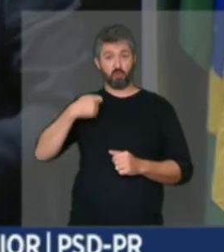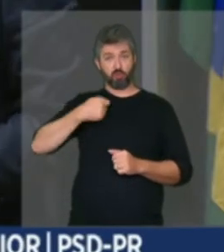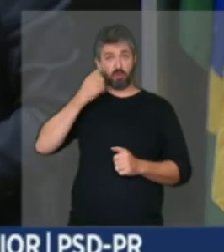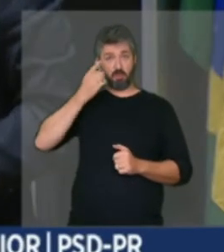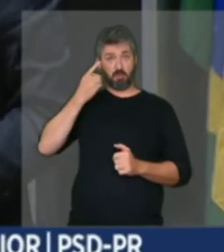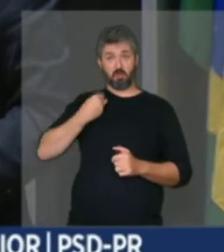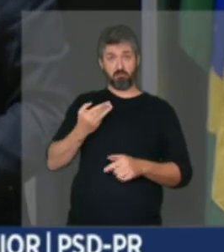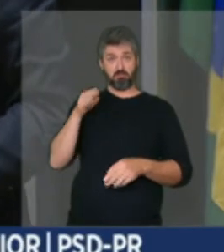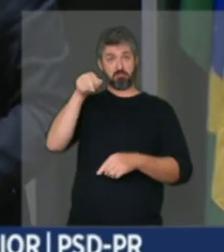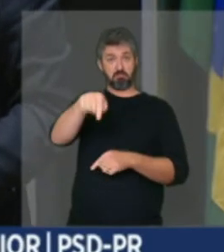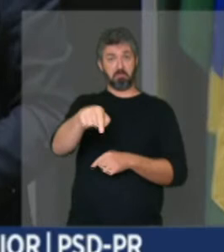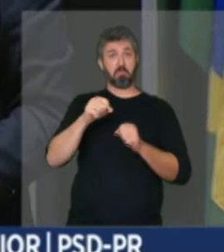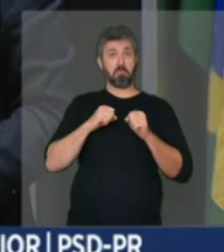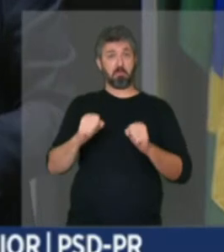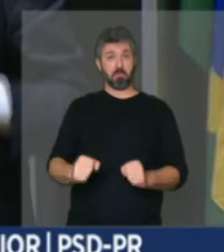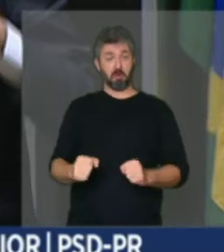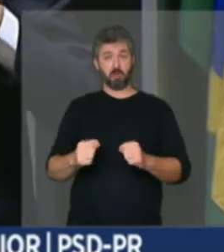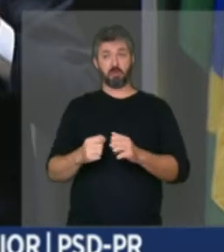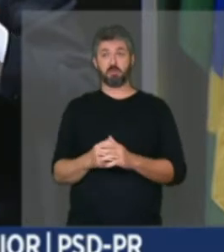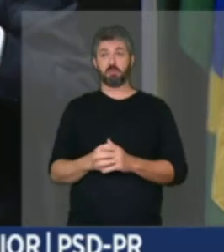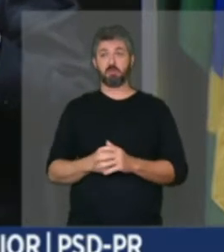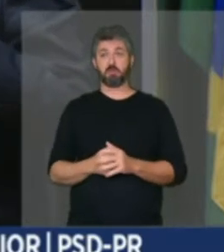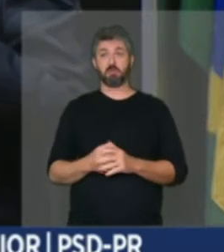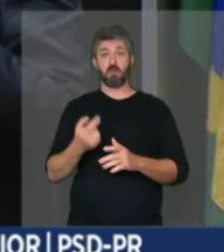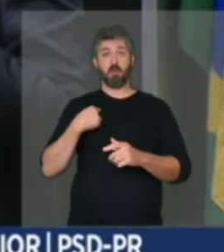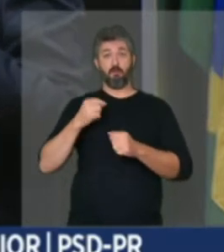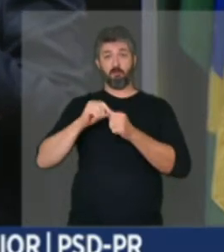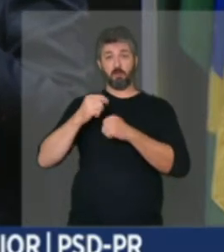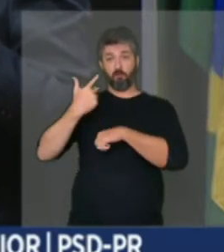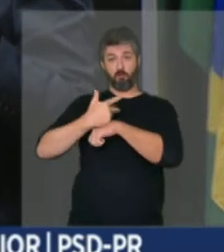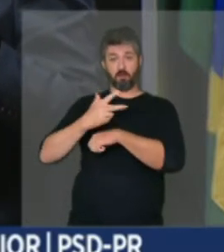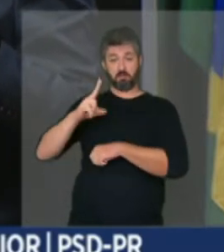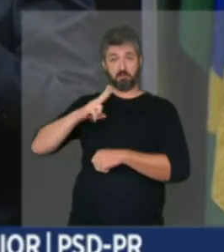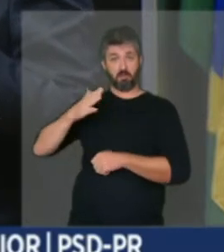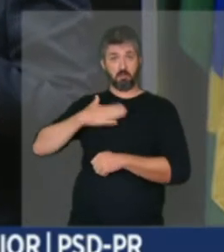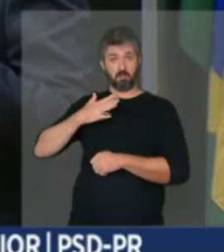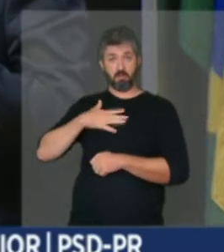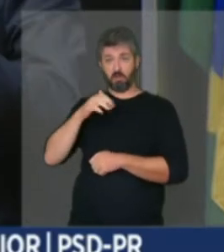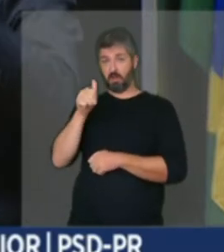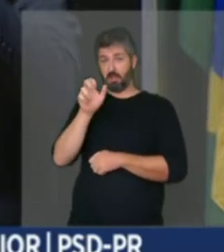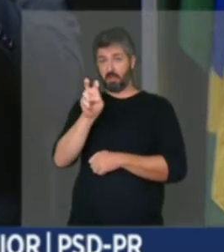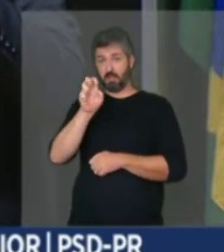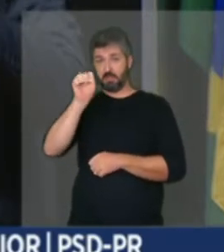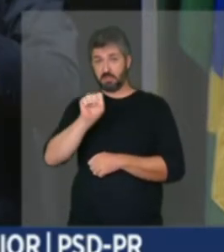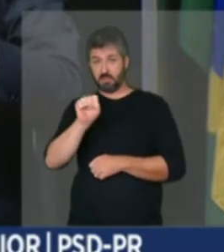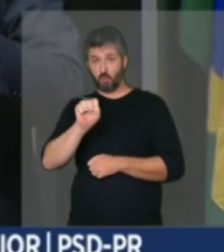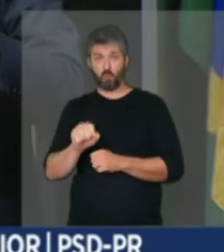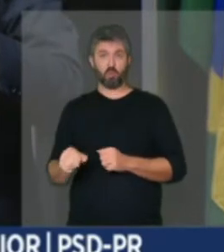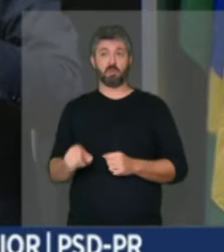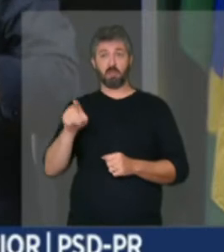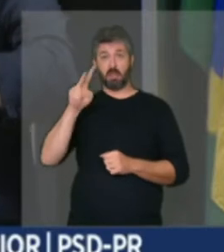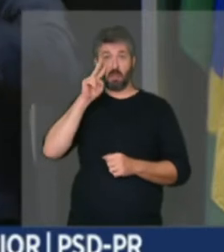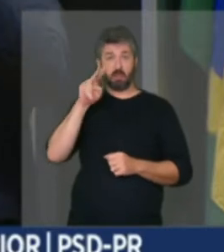. EU NÃO TUMULTO EI A CPI E EU FIZ UM VÍDEO PRA MIM DE 15 SEGUNDOS, QUE ELE NÃO VIU EU GRAVAR E NEM ESCUTOU, NINGUÉM ESCUTOU, A NÃO SER AQUELA